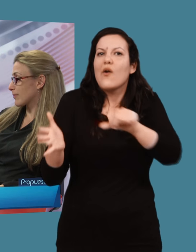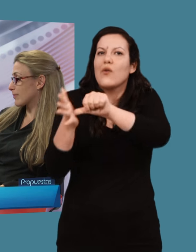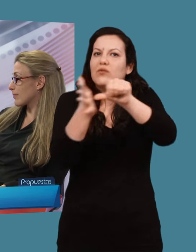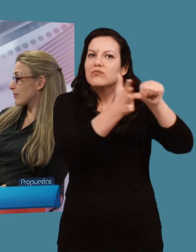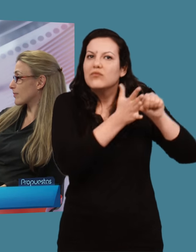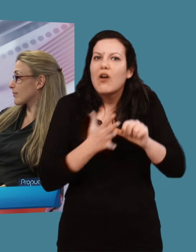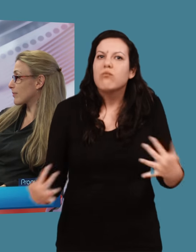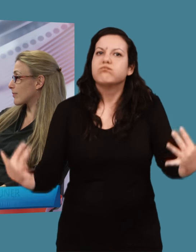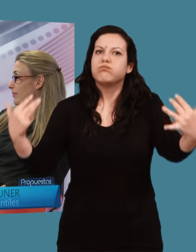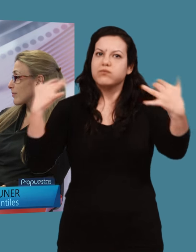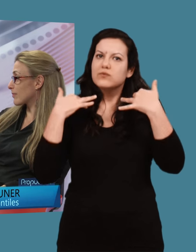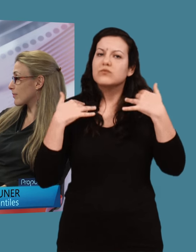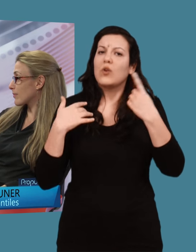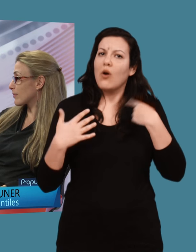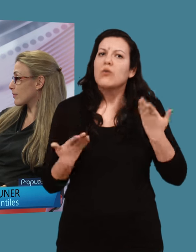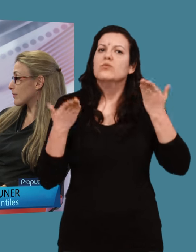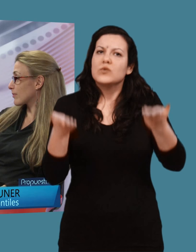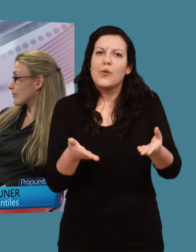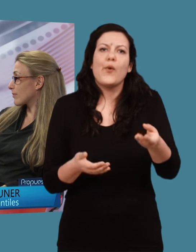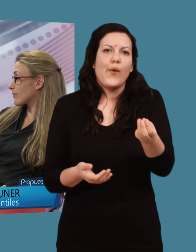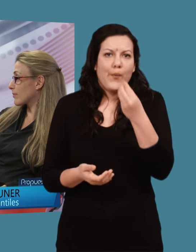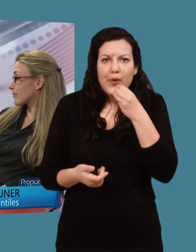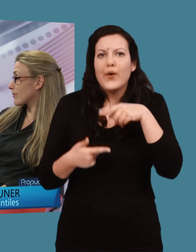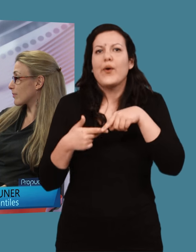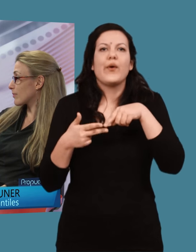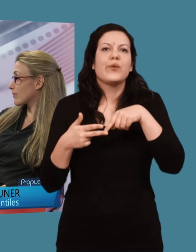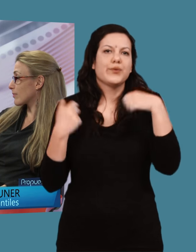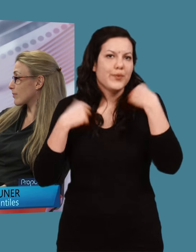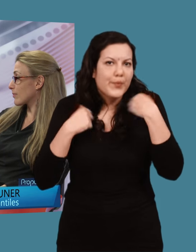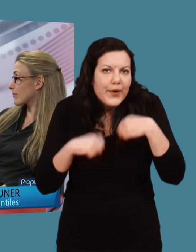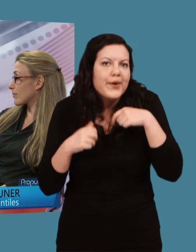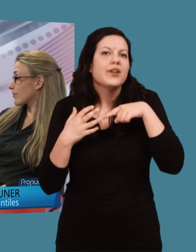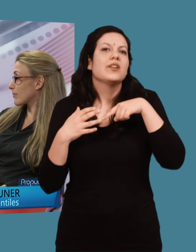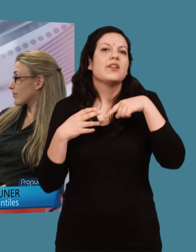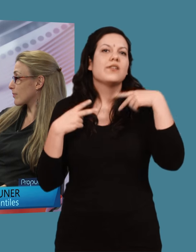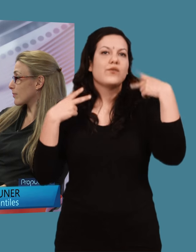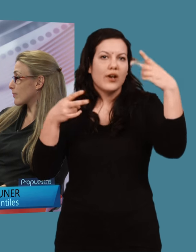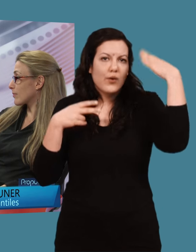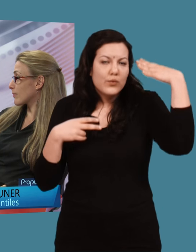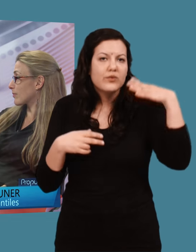entonces ofrecemos las cuestiones de comedor, deporte, viajes culturales y